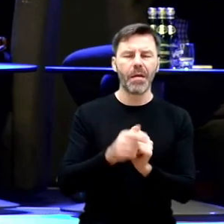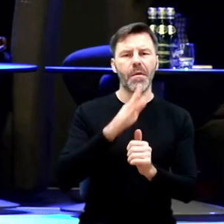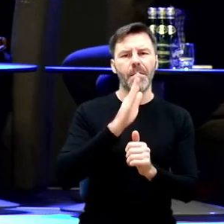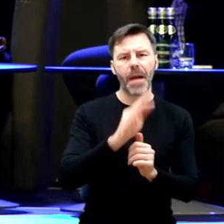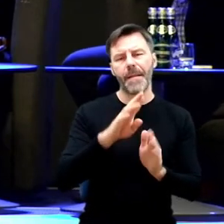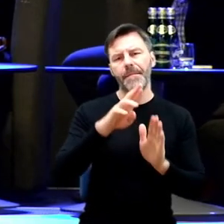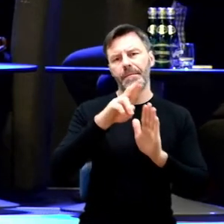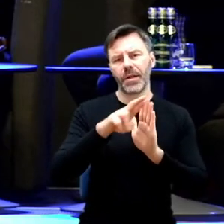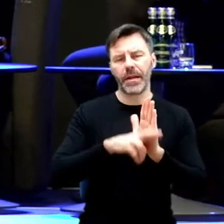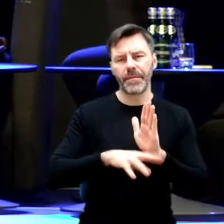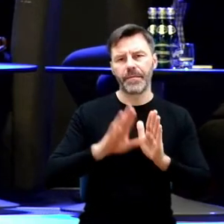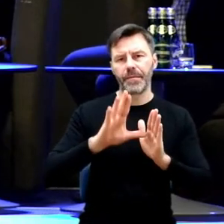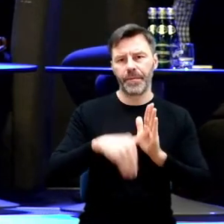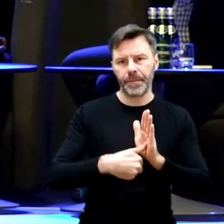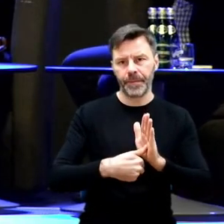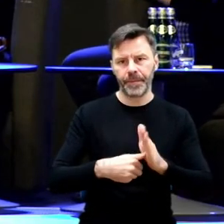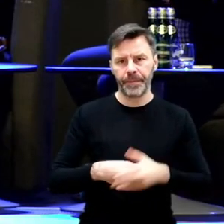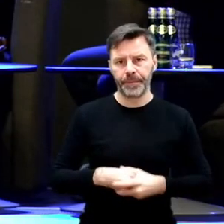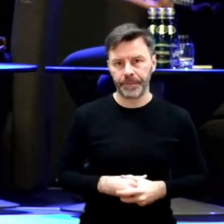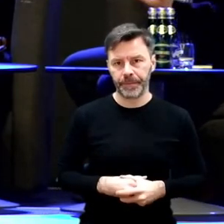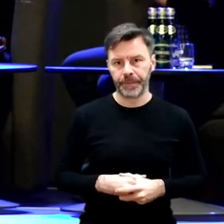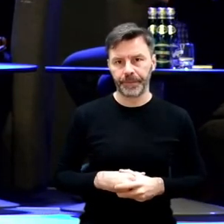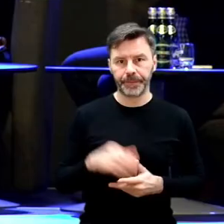Więc tutaj Pani profesor akurat reżimami się zajmowała.